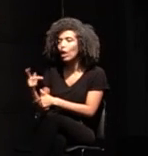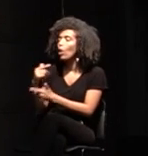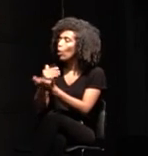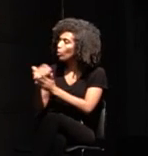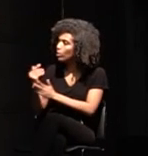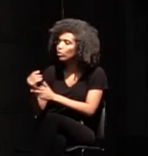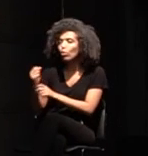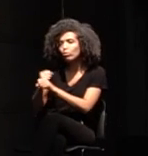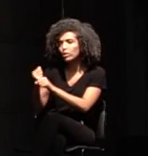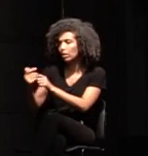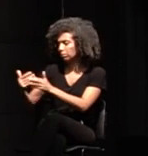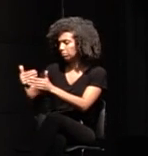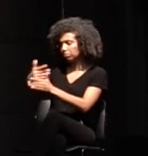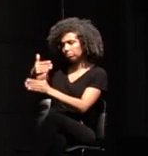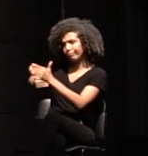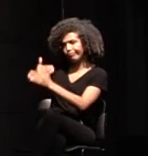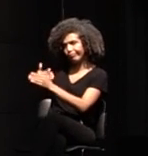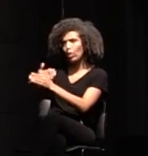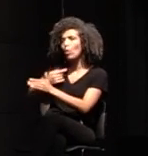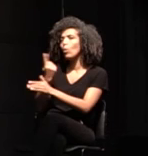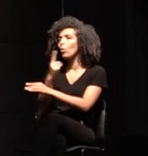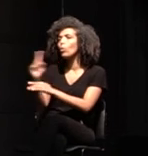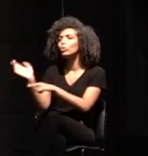o único filme realmente oficialmente restaurado dela